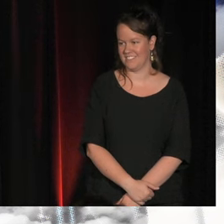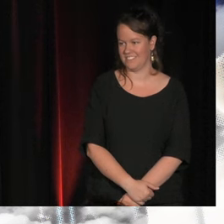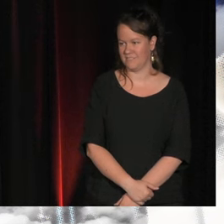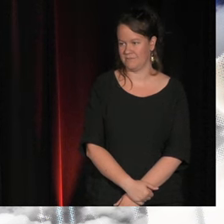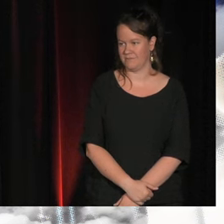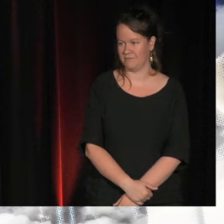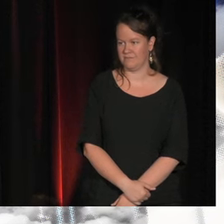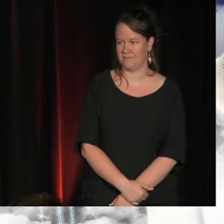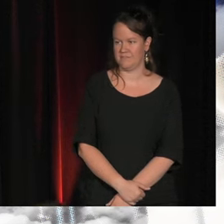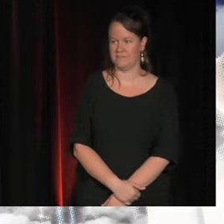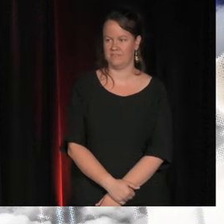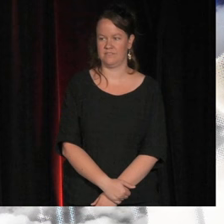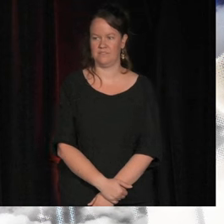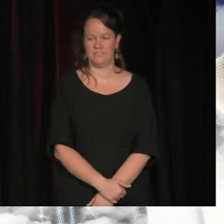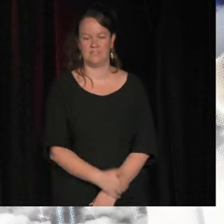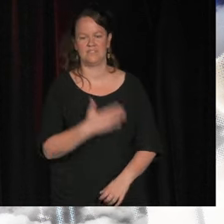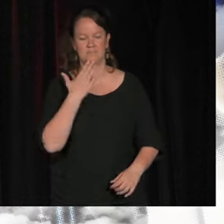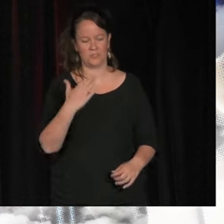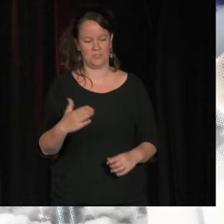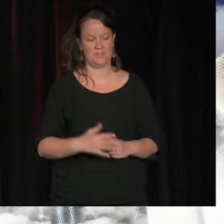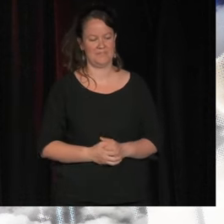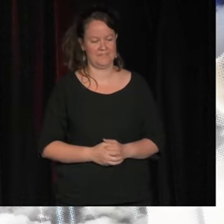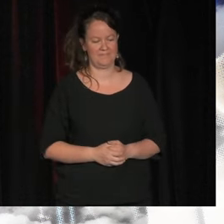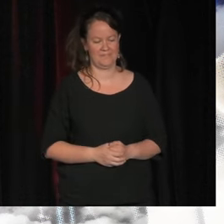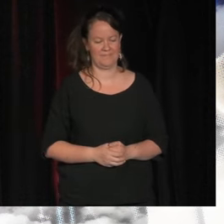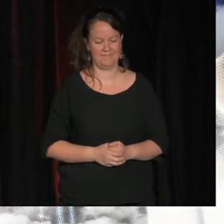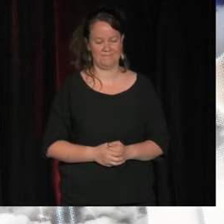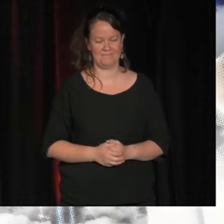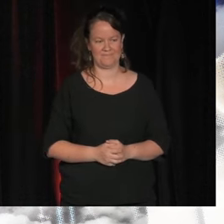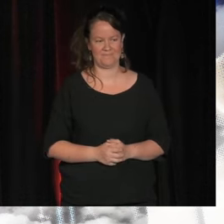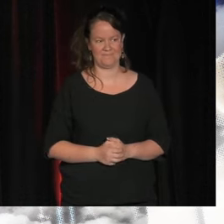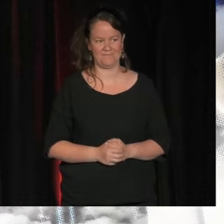Merci. Bonjour, tout d'abord, merci beaucoup pour le podcast,